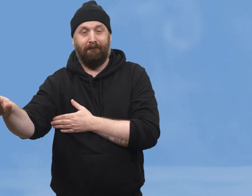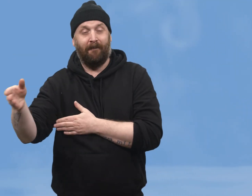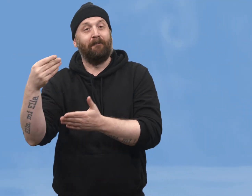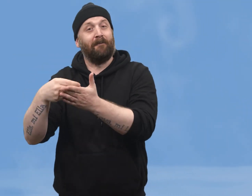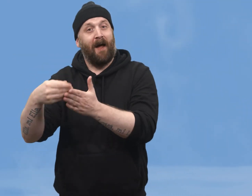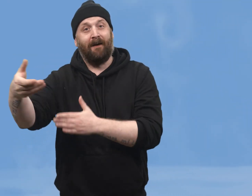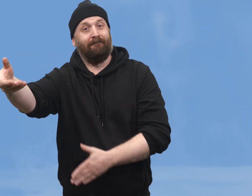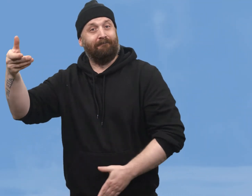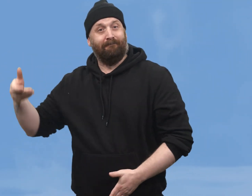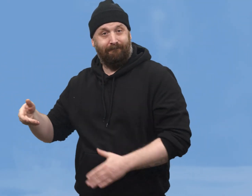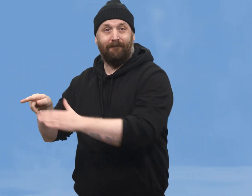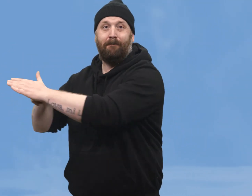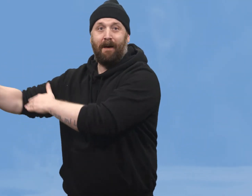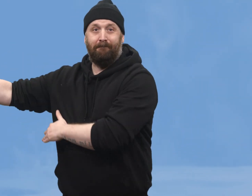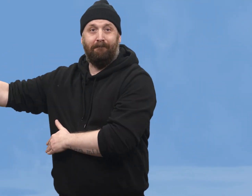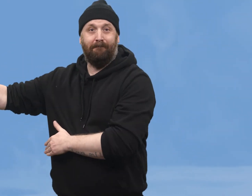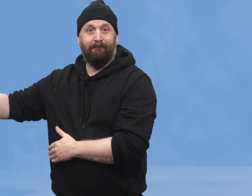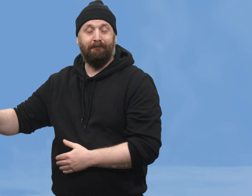Pengene er allerede på svindlerens konto.